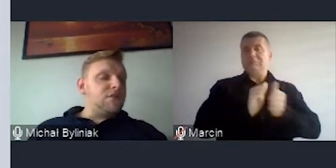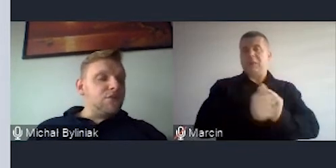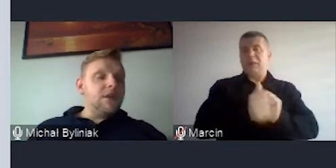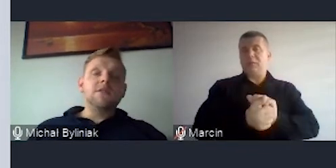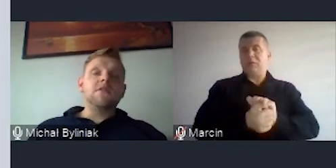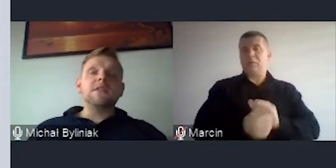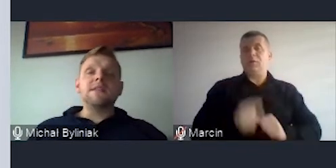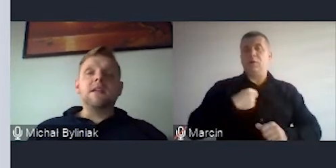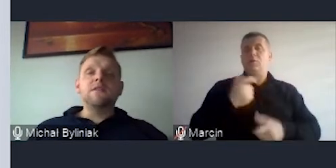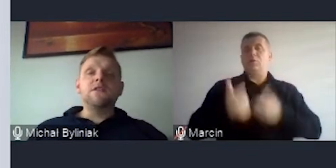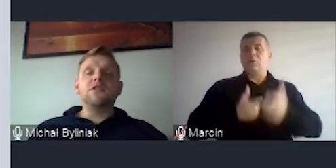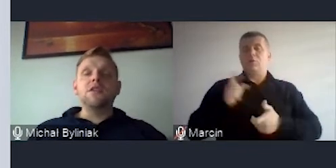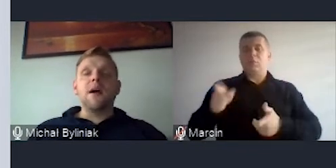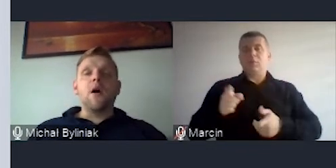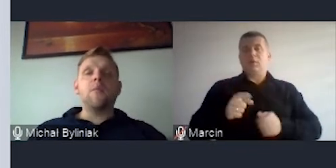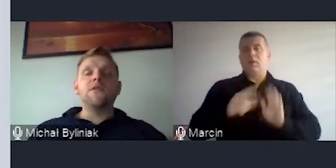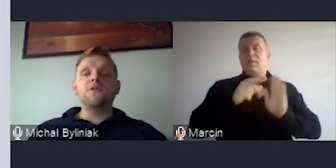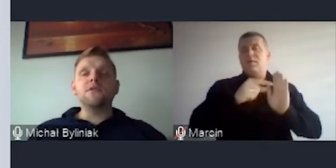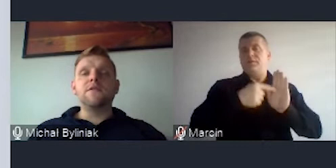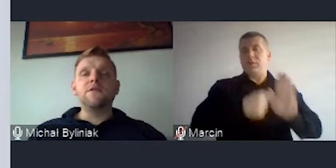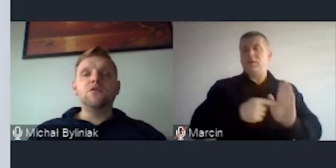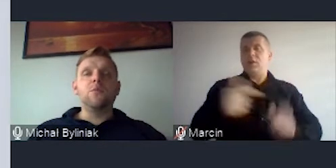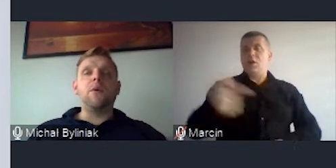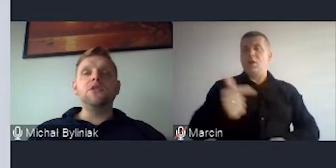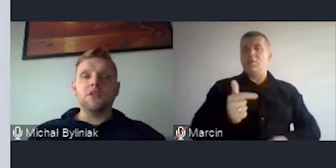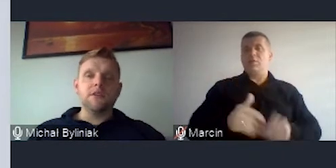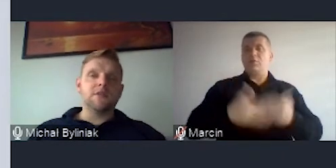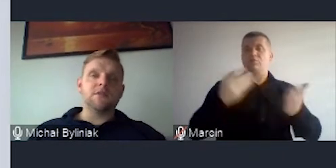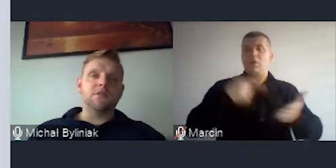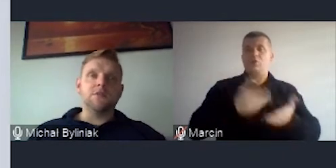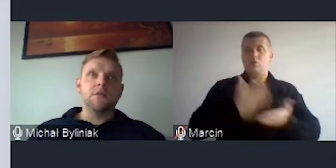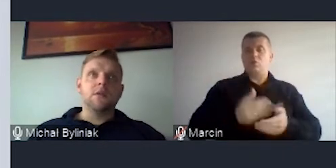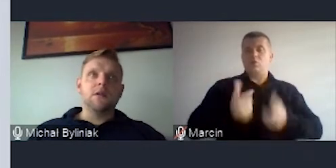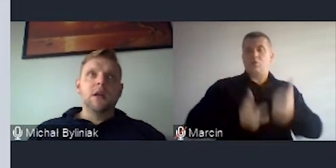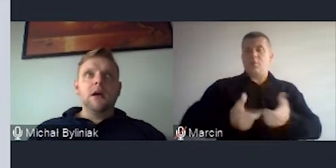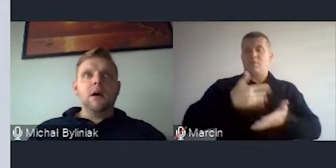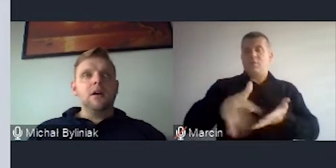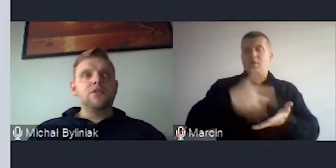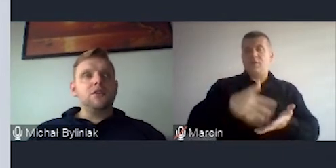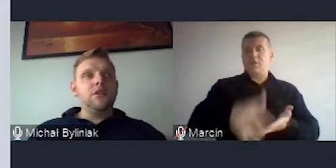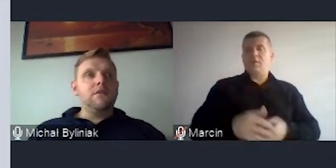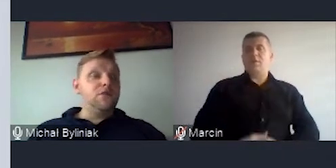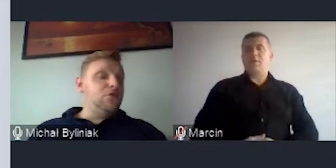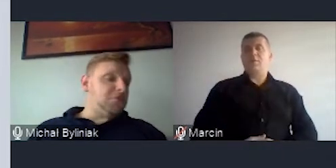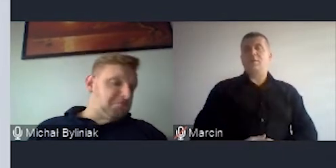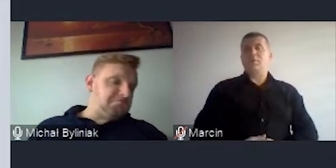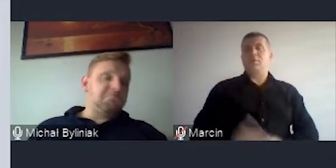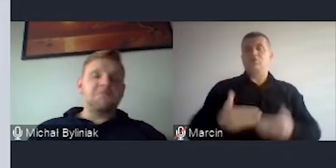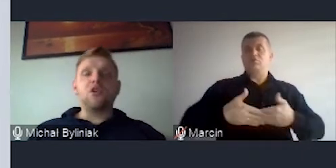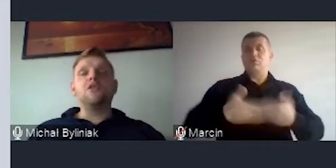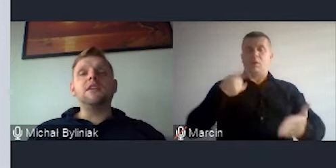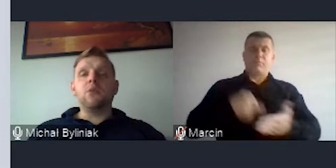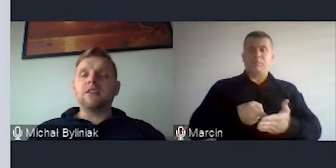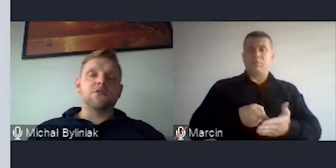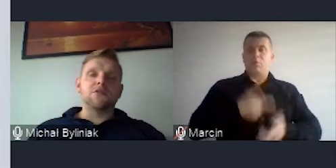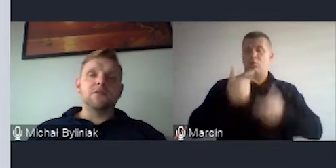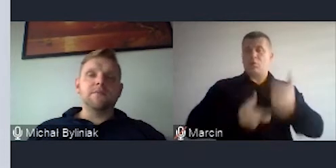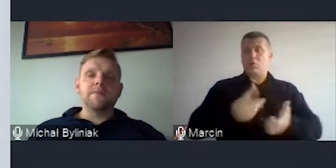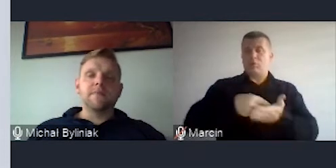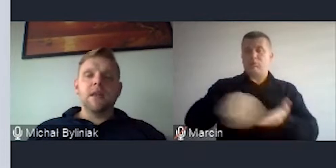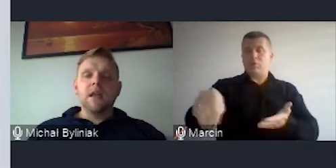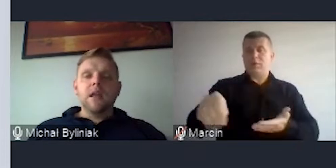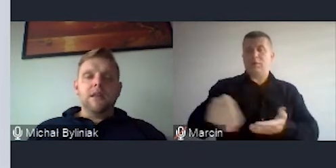Stosujemy co do zasady wytyczne obowiązujące w dniu poniesienia wydatku, czyli w dniu dokonania płatności.